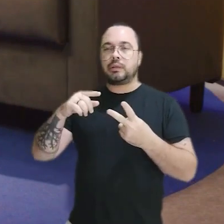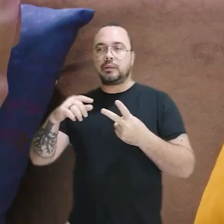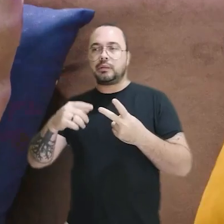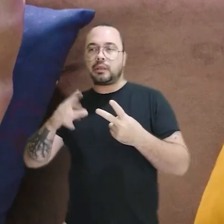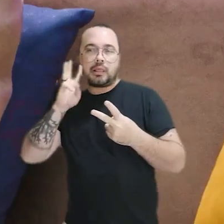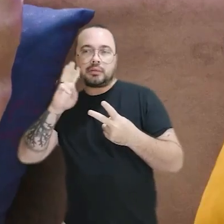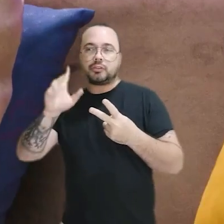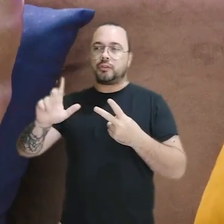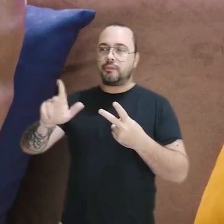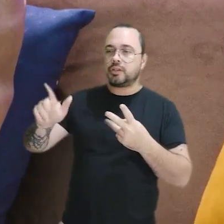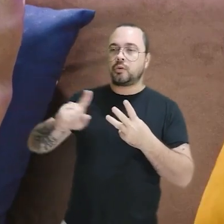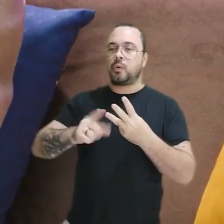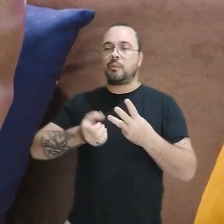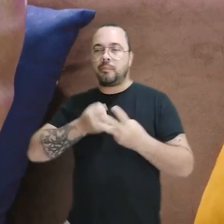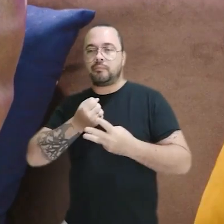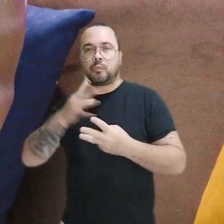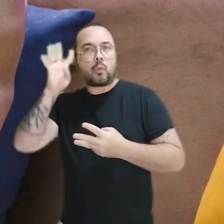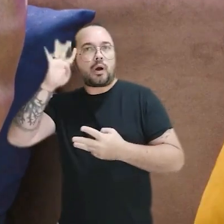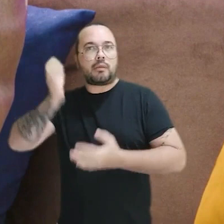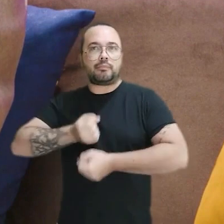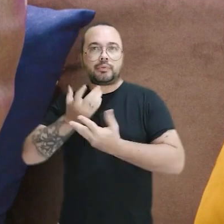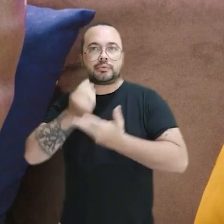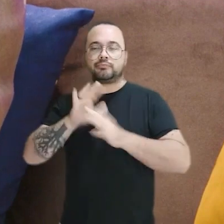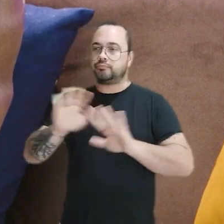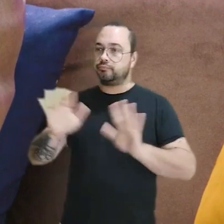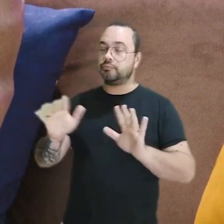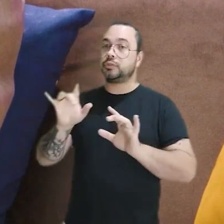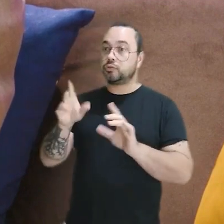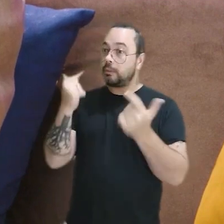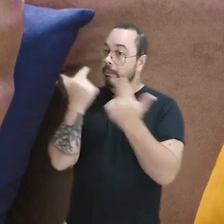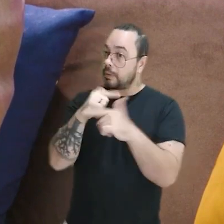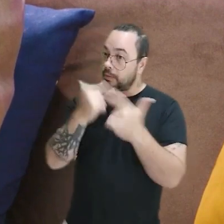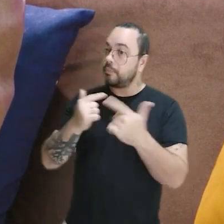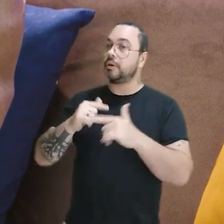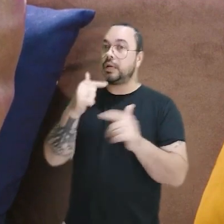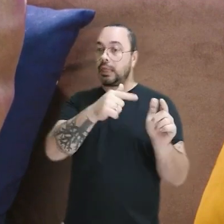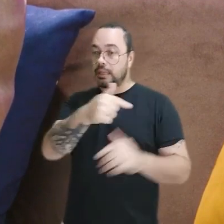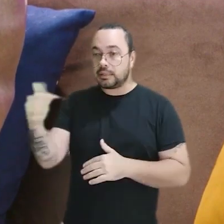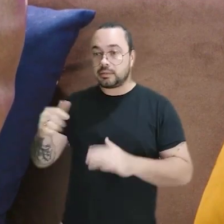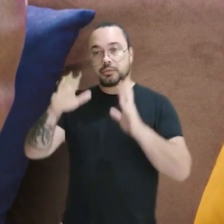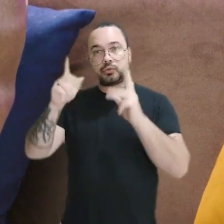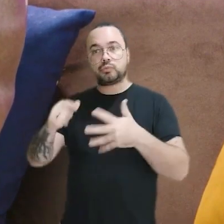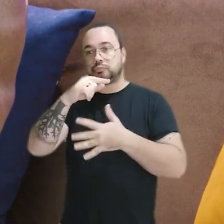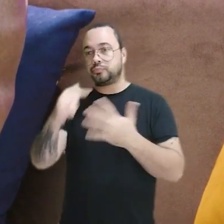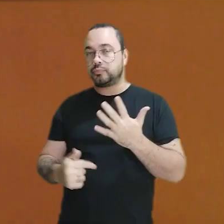Não, é comédia, são 12, meu, é muita coisa. Se você for ver, talvez, tenha mais clube de comédia em São Paulo do que em Nova York.